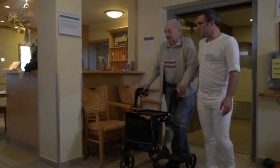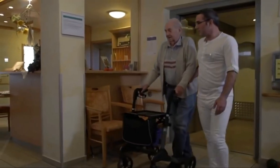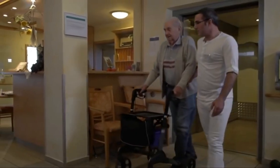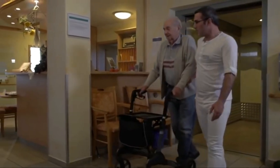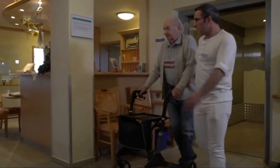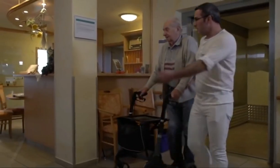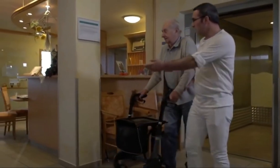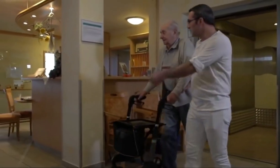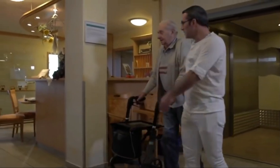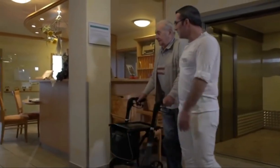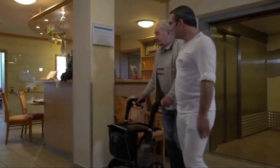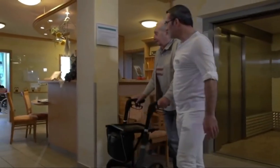Rechts, bitte!